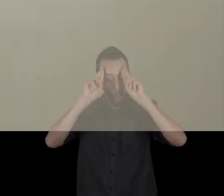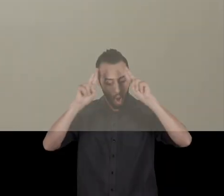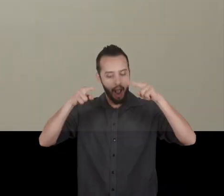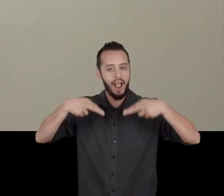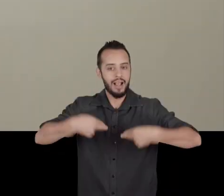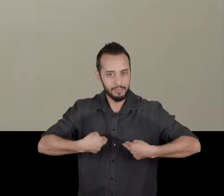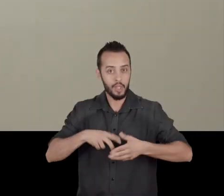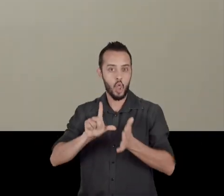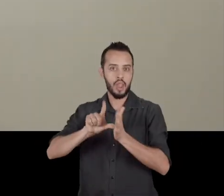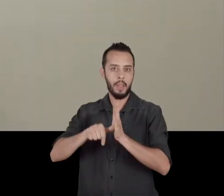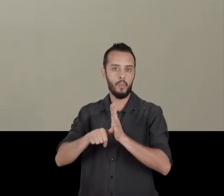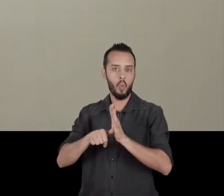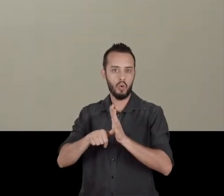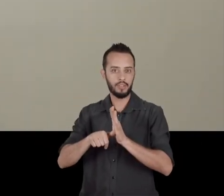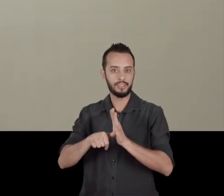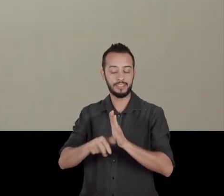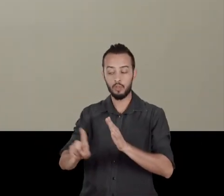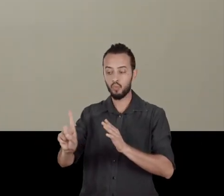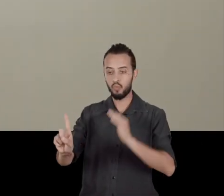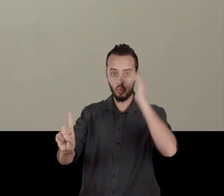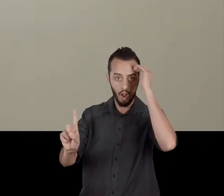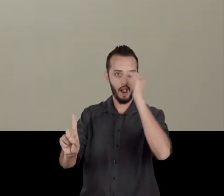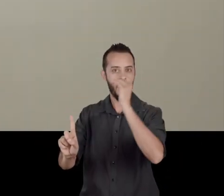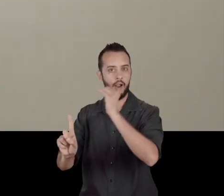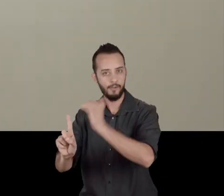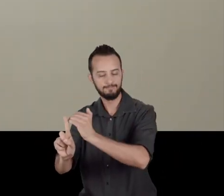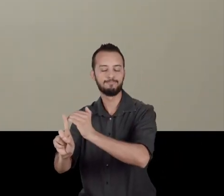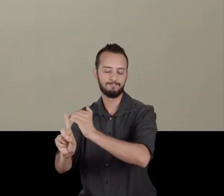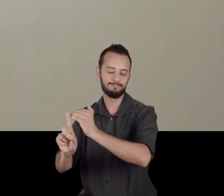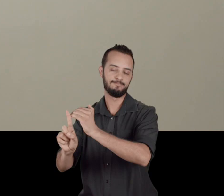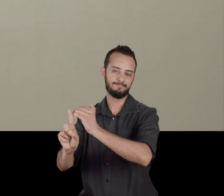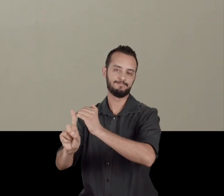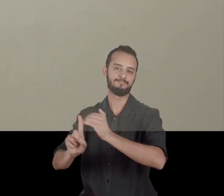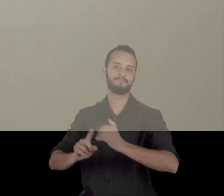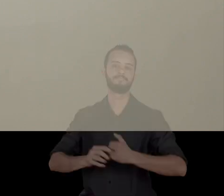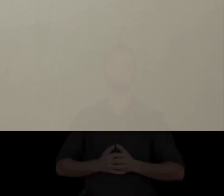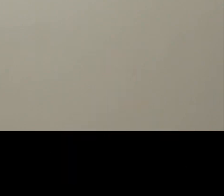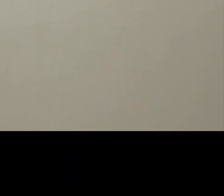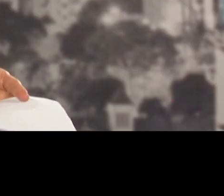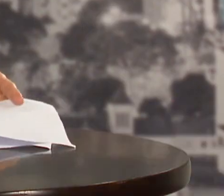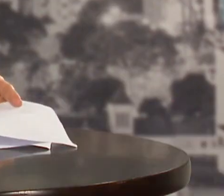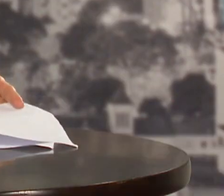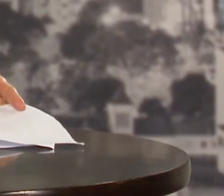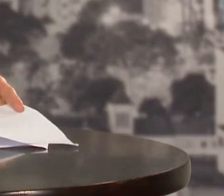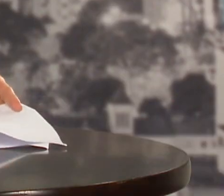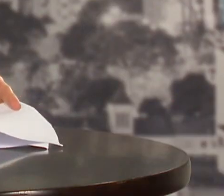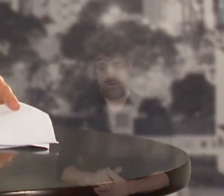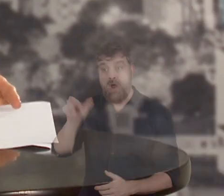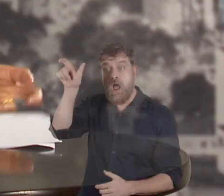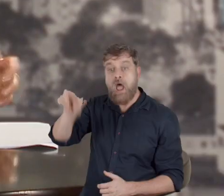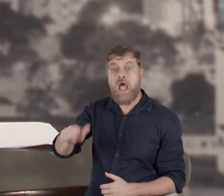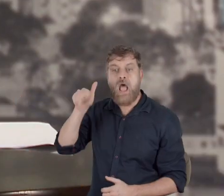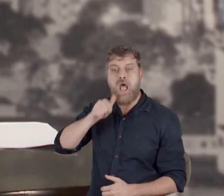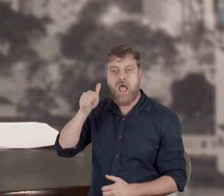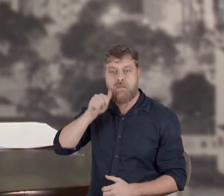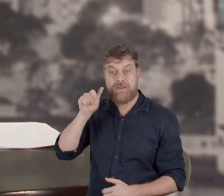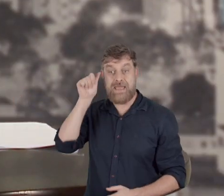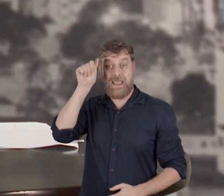e eu acho que o respeito ao outro ele vem desse auto-respeito que ele desenvolve. A Roberta Estrela D’alva, que é uma atriz